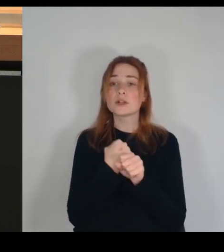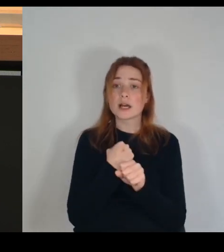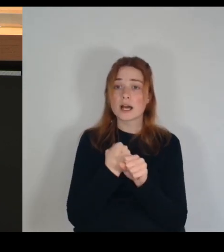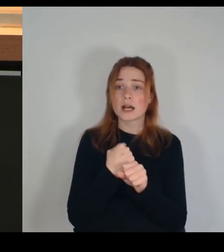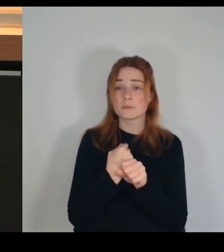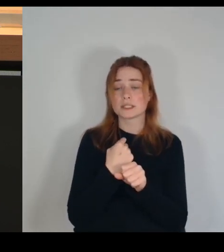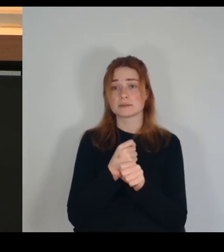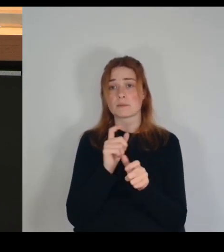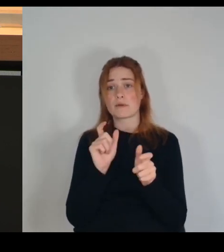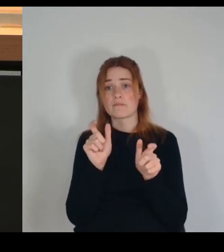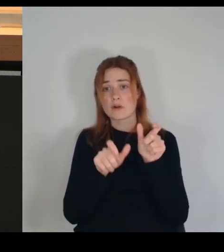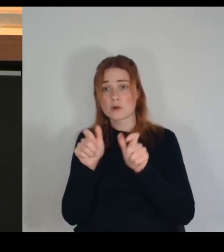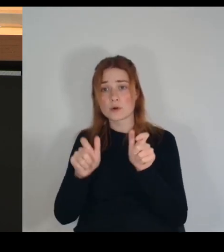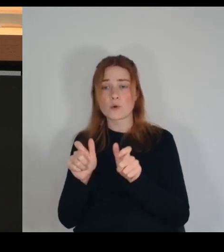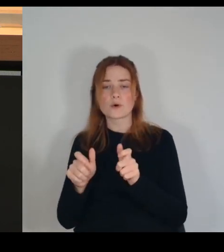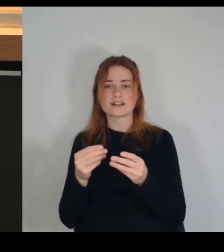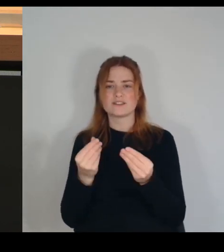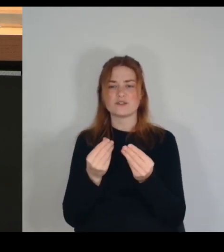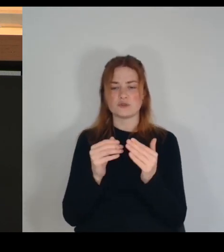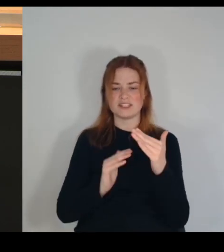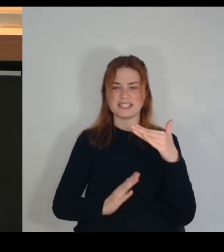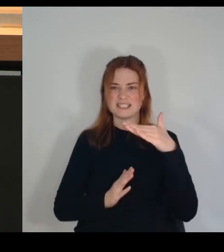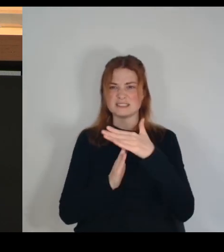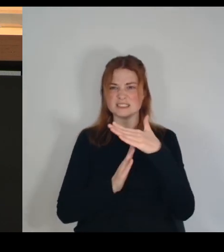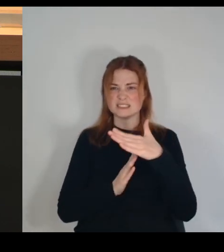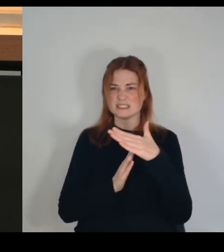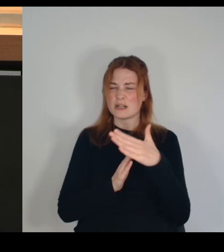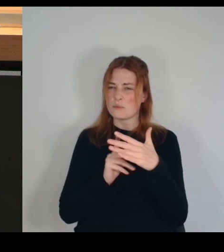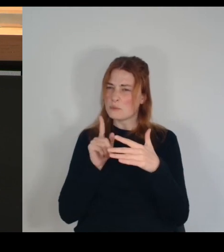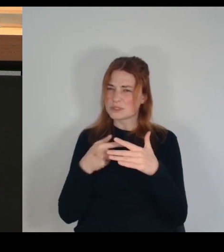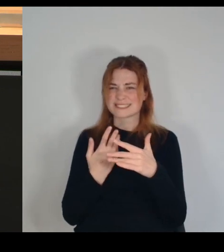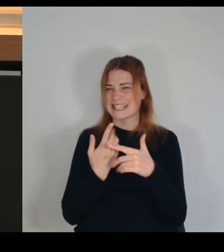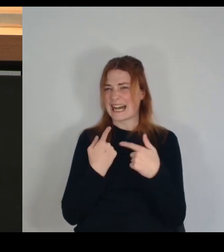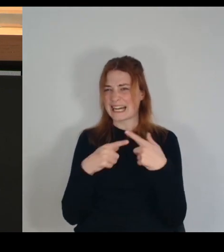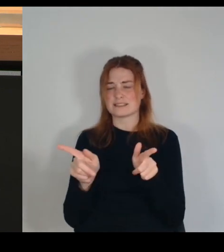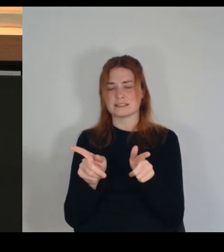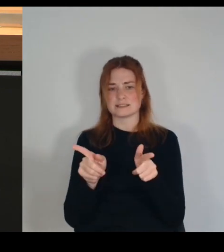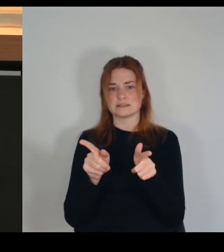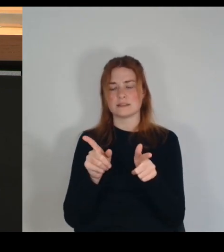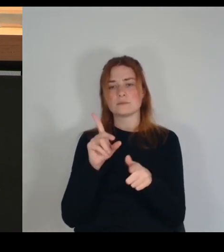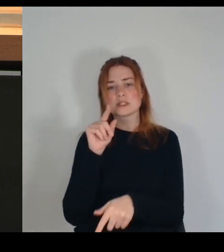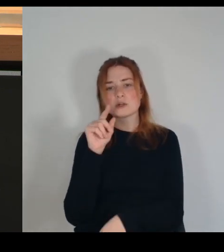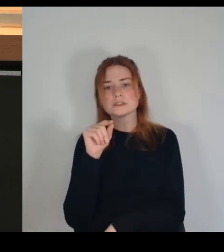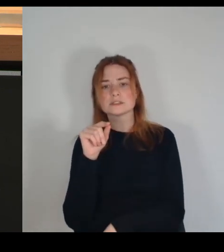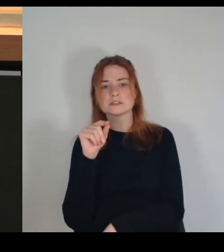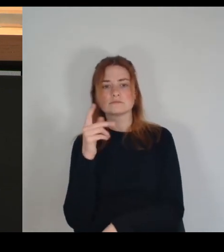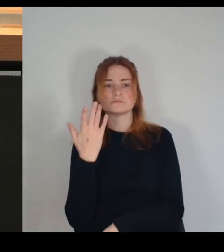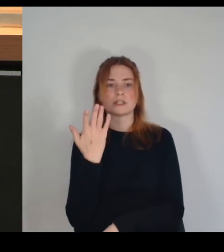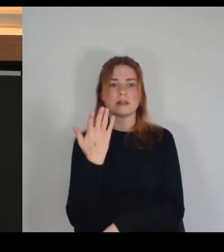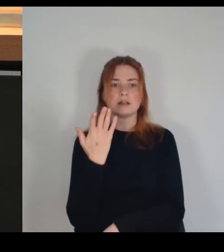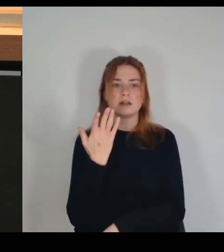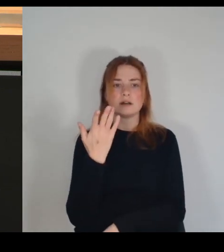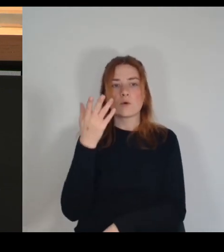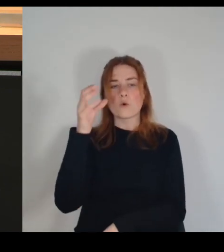Schultern nicht mehr in unserer Gesellschaft. Wir wollen mehr Gerechtigkeit. Da ist noch sehr viel zu tun in Berlin. Fangen wir mit der